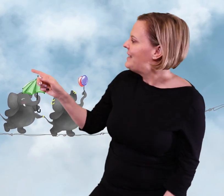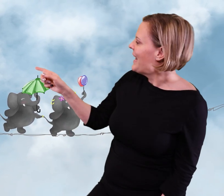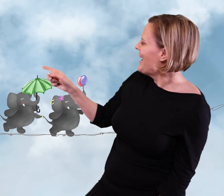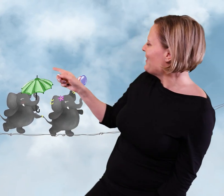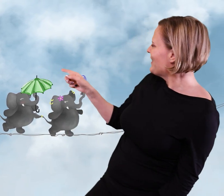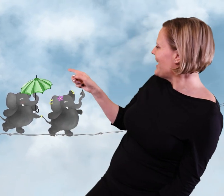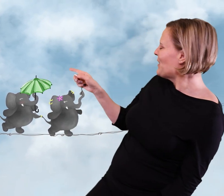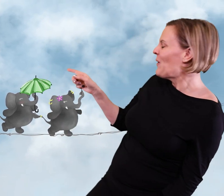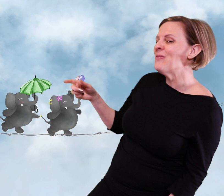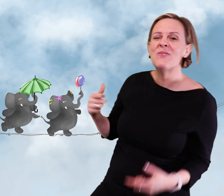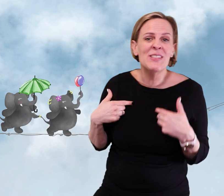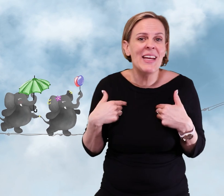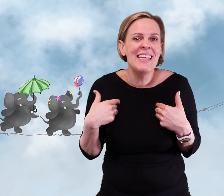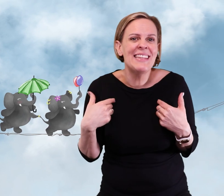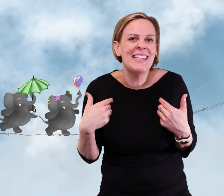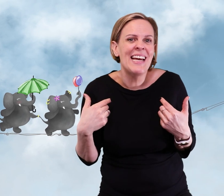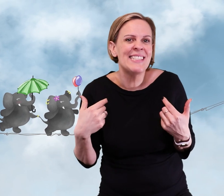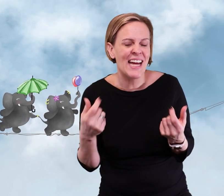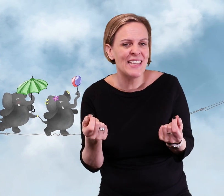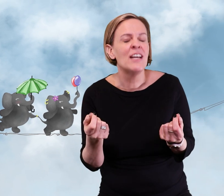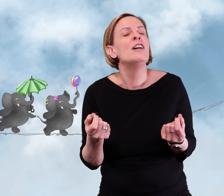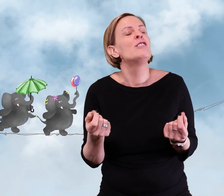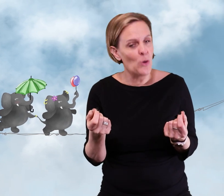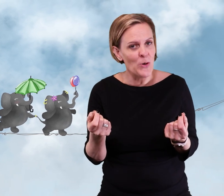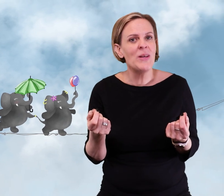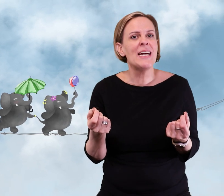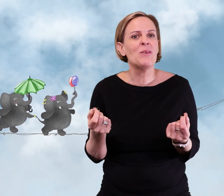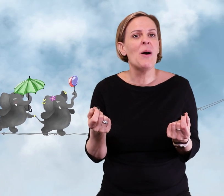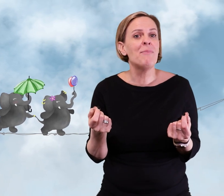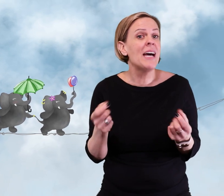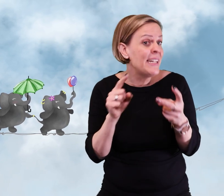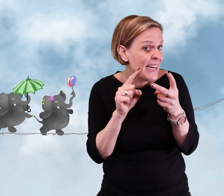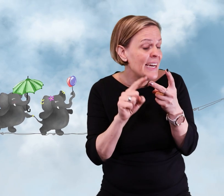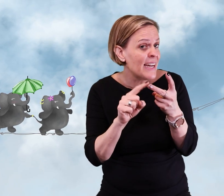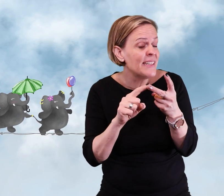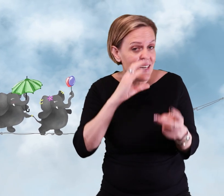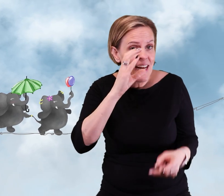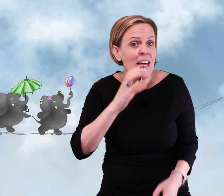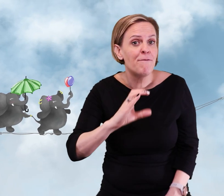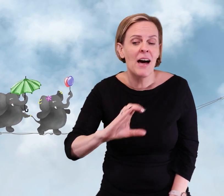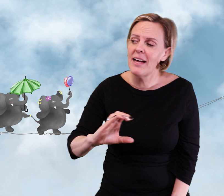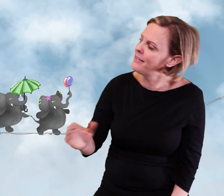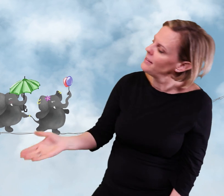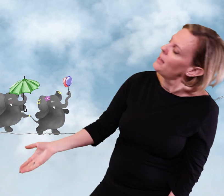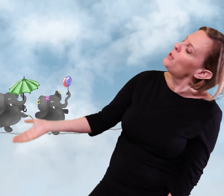det tyckte dom var så intressant så dom gick och hämtade en annan elefant